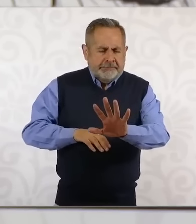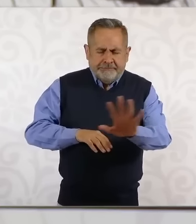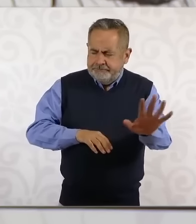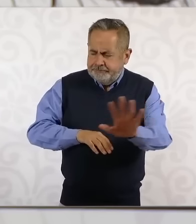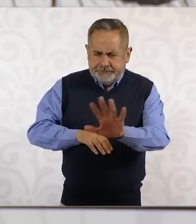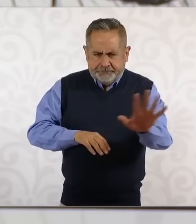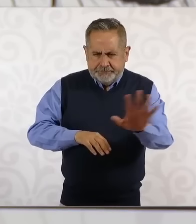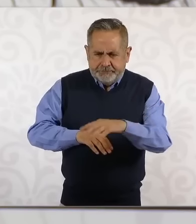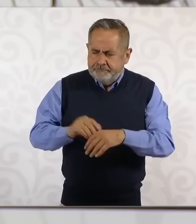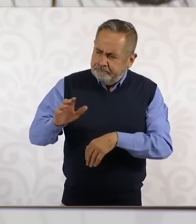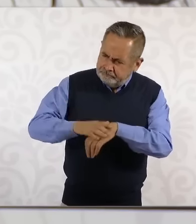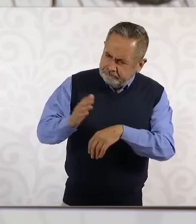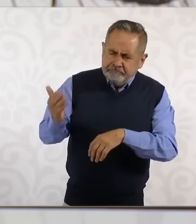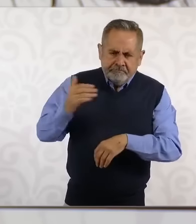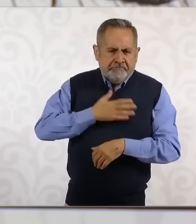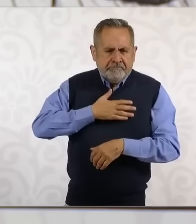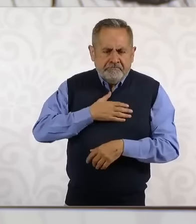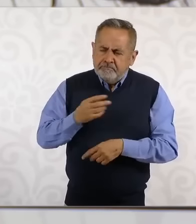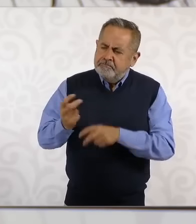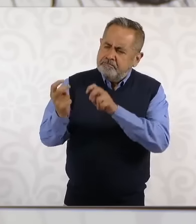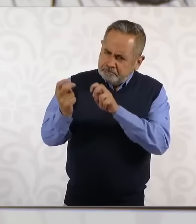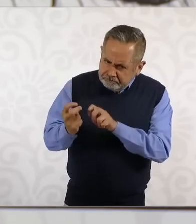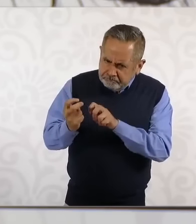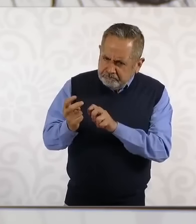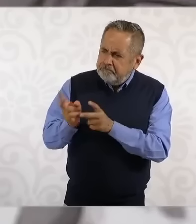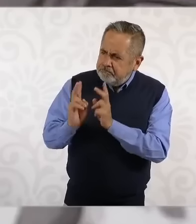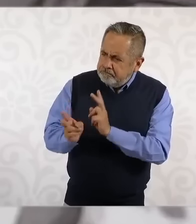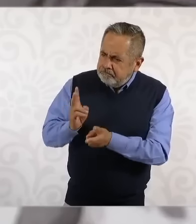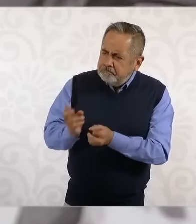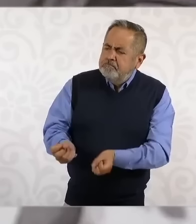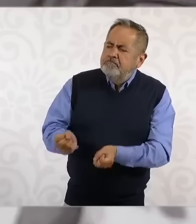Acérquense todos los deudores de financiera para poder eh renegociar